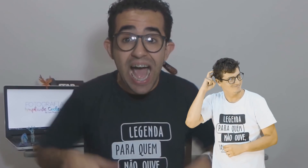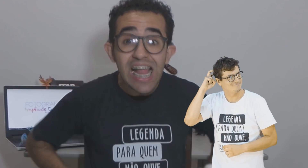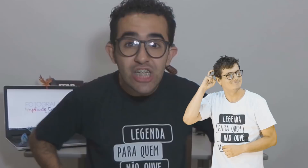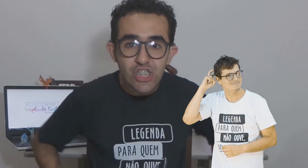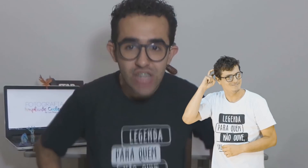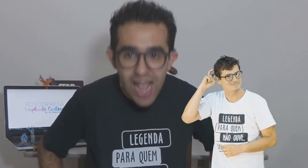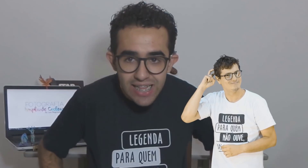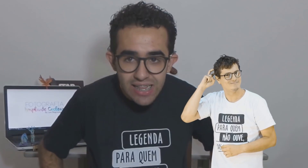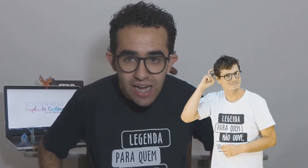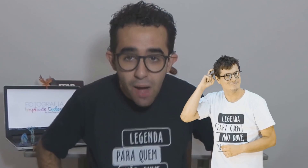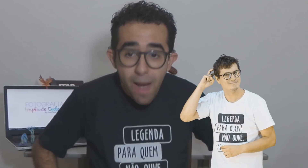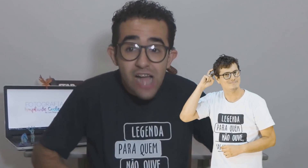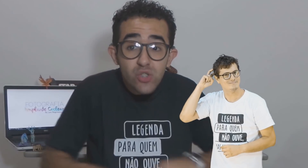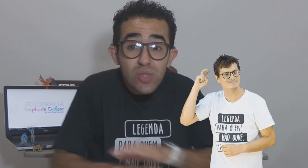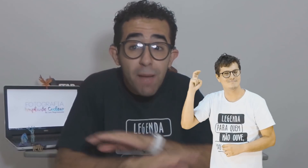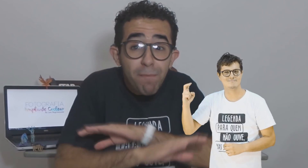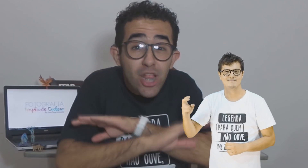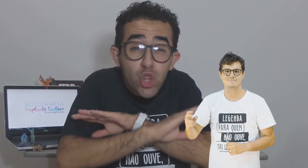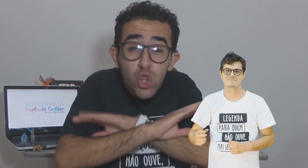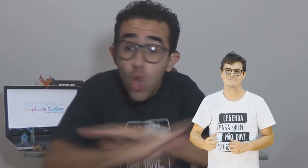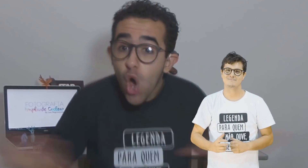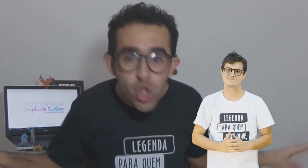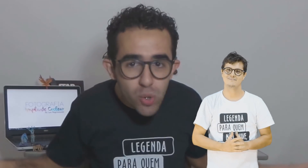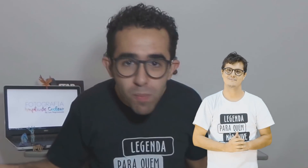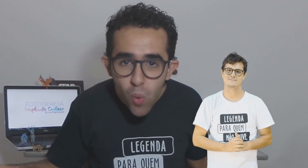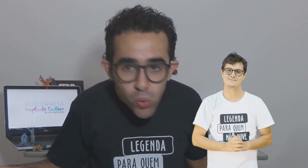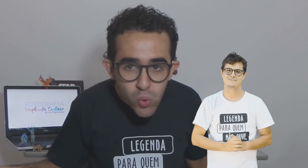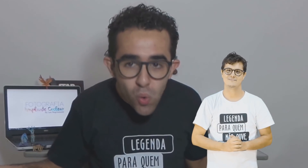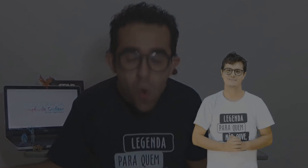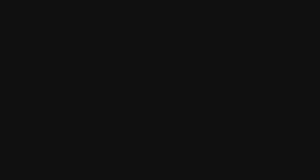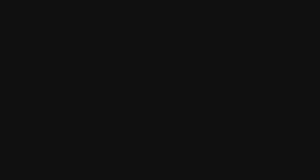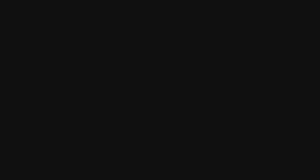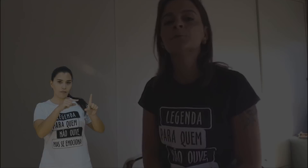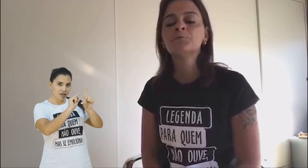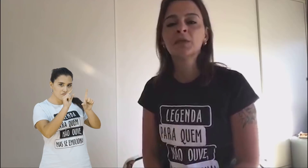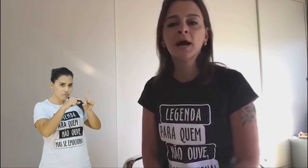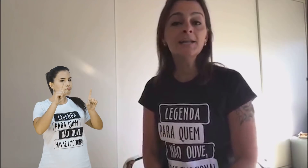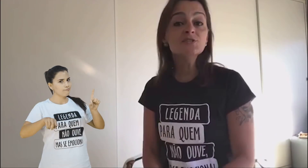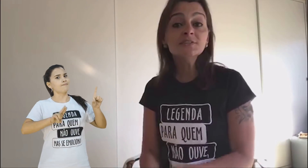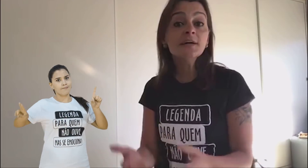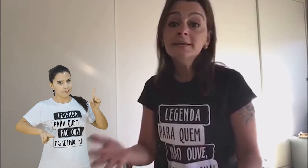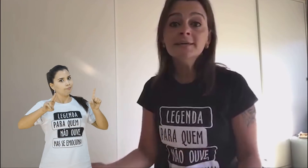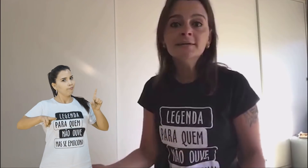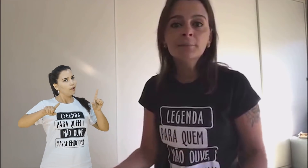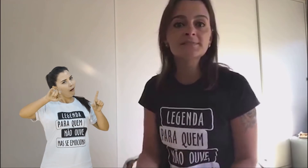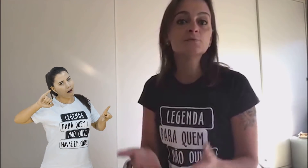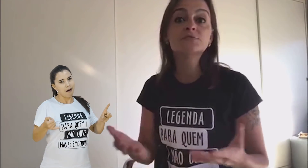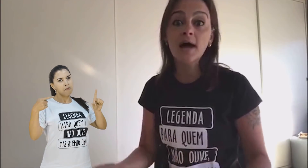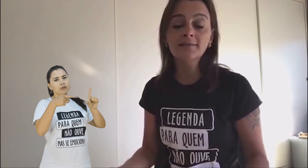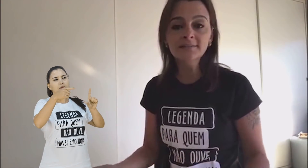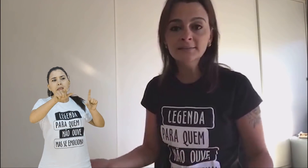A legenda ajuda todo mundo! [Paula] A legenda tá aí para ser usada,